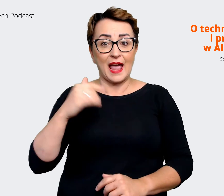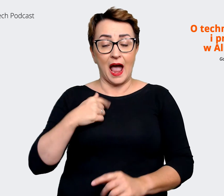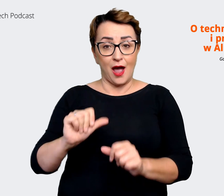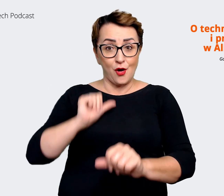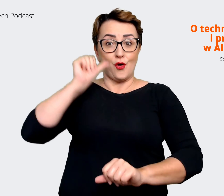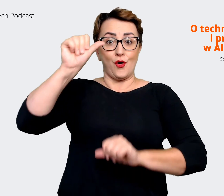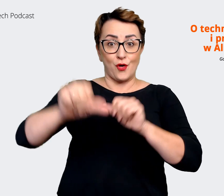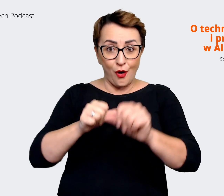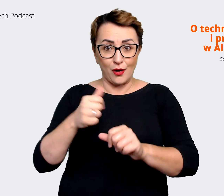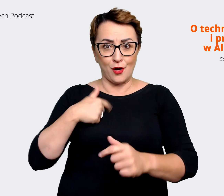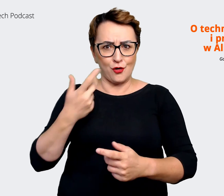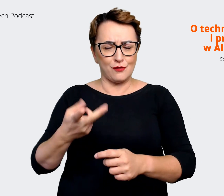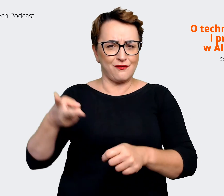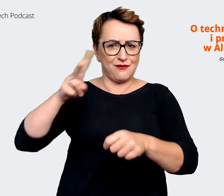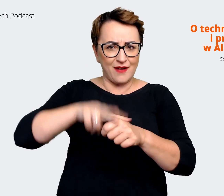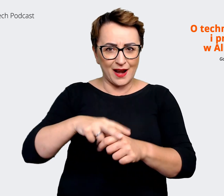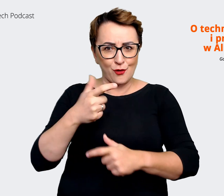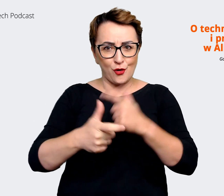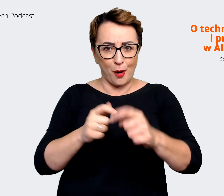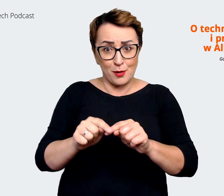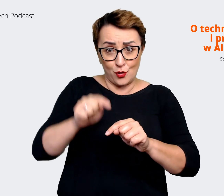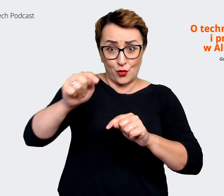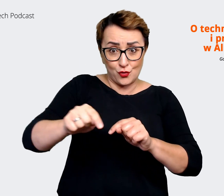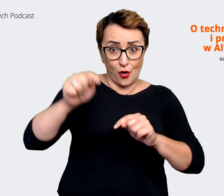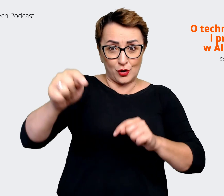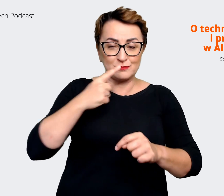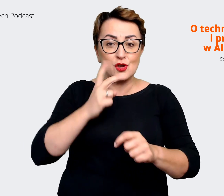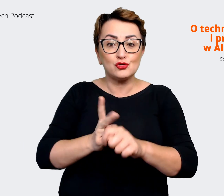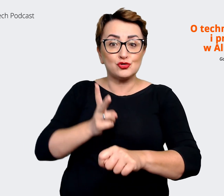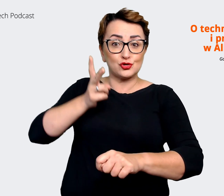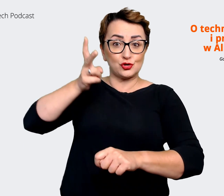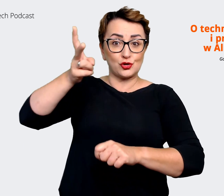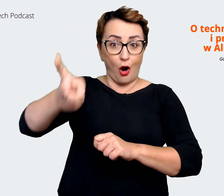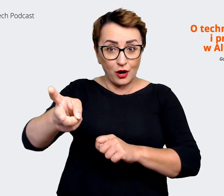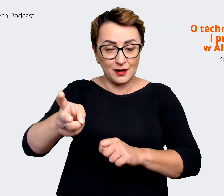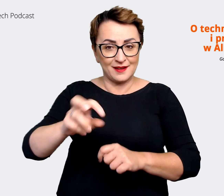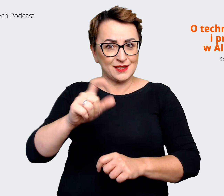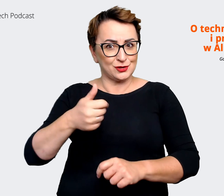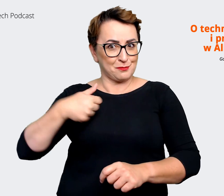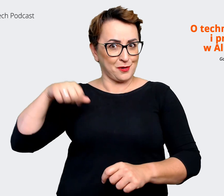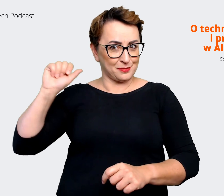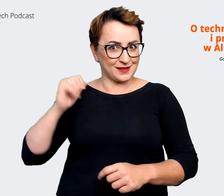dwa razy większy kroczek, skok niżeli poprzednio. Prowadzący: Ja myślę, że to w tym wszystkim też